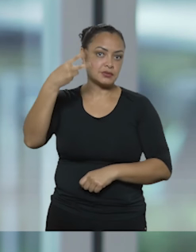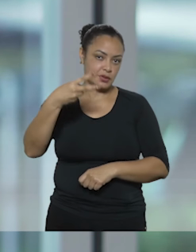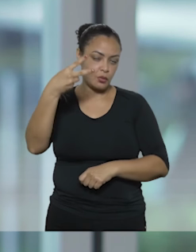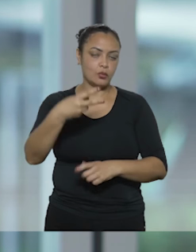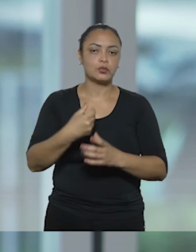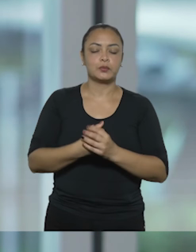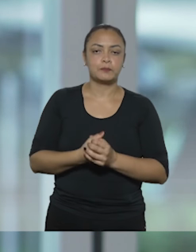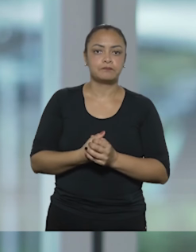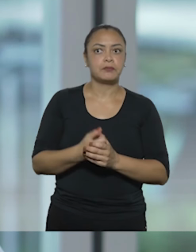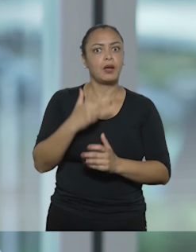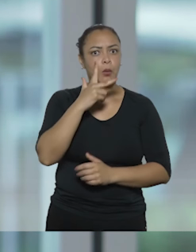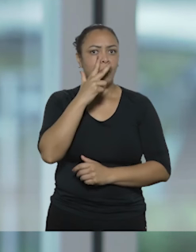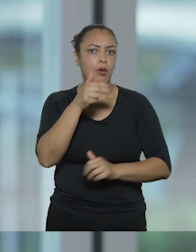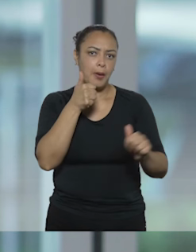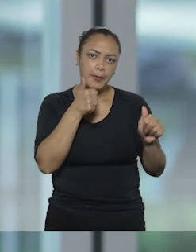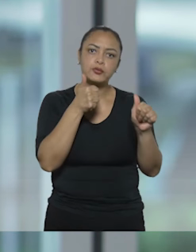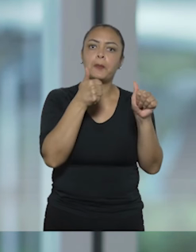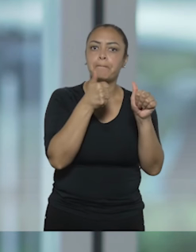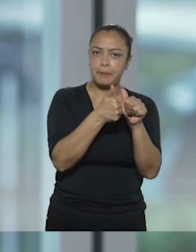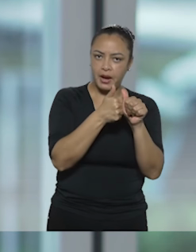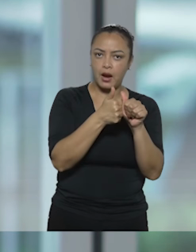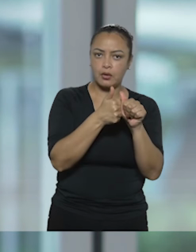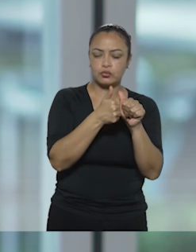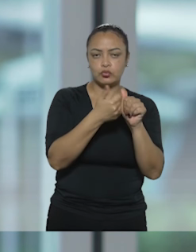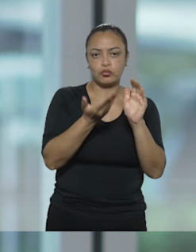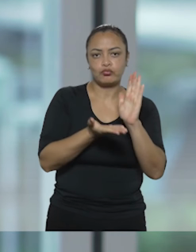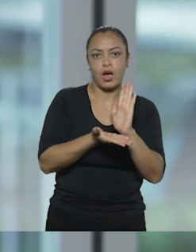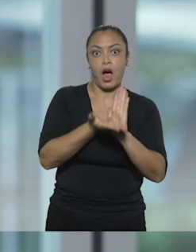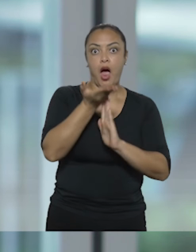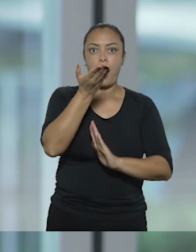A gente acredita estar muito próximo do fim do ciclo de alta da taxa de juros, né?